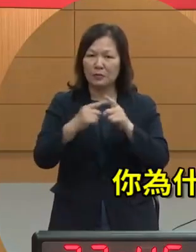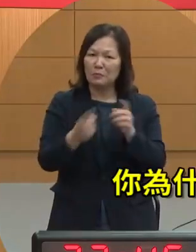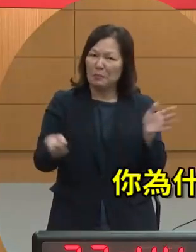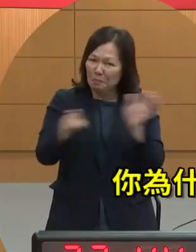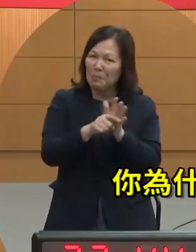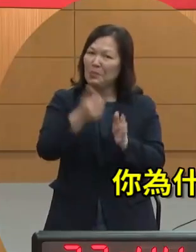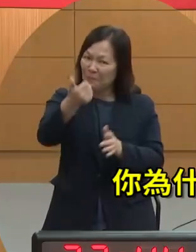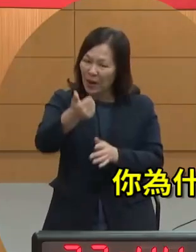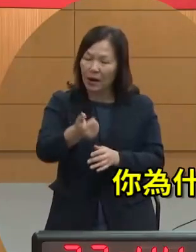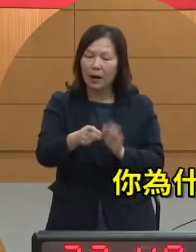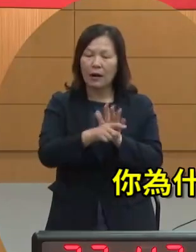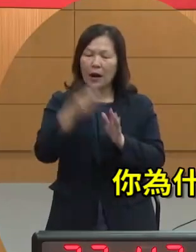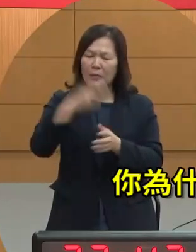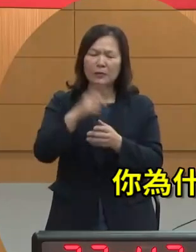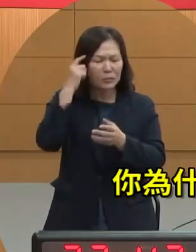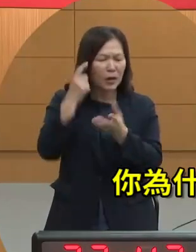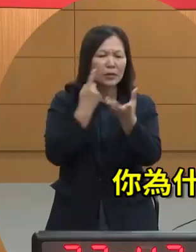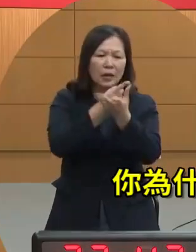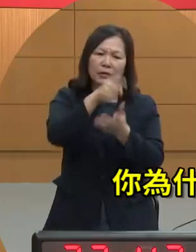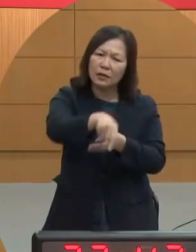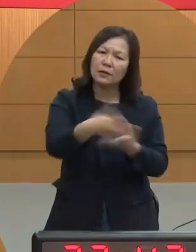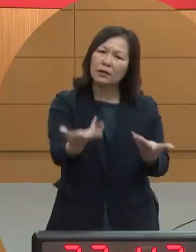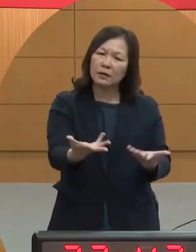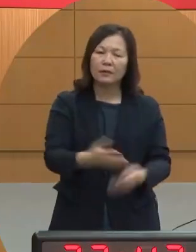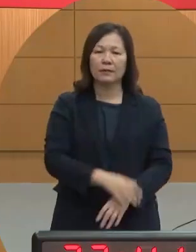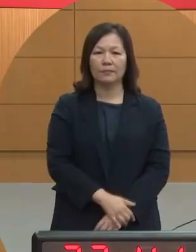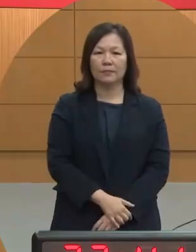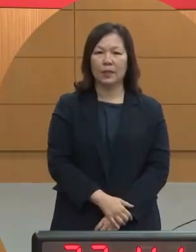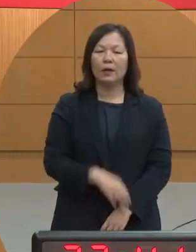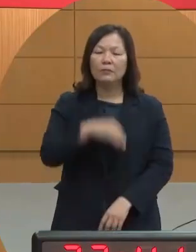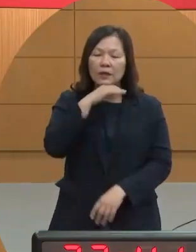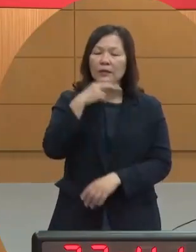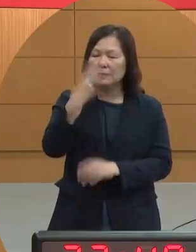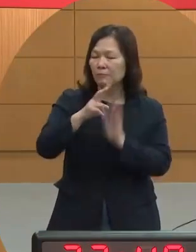你為什麼要來蹚政治這個渾水呢 我等一下就會解釋